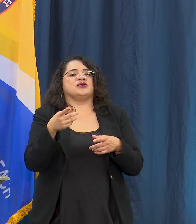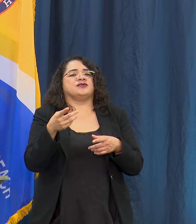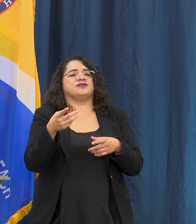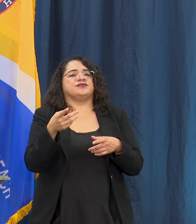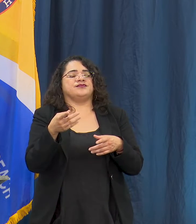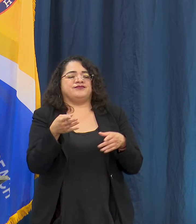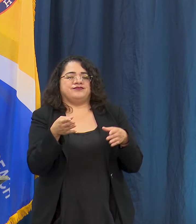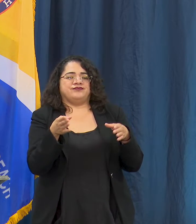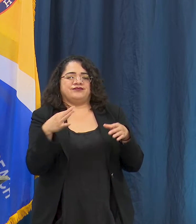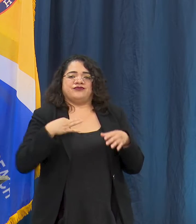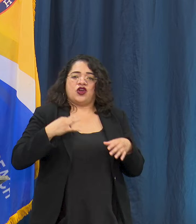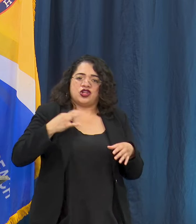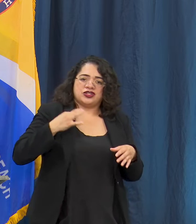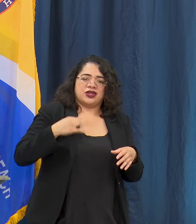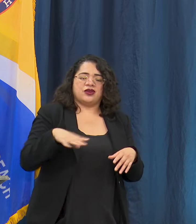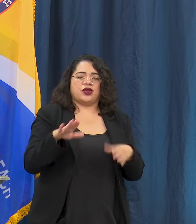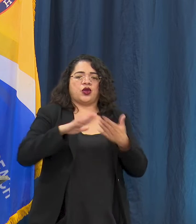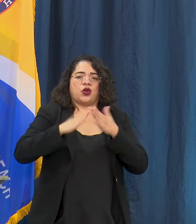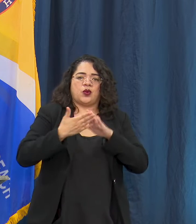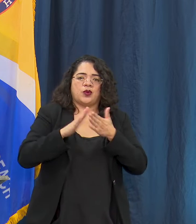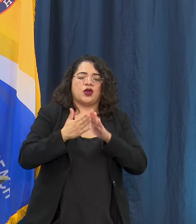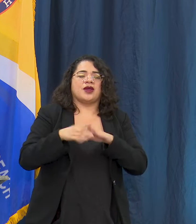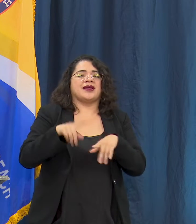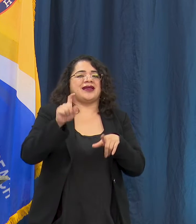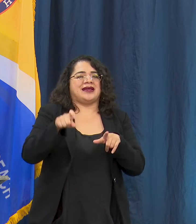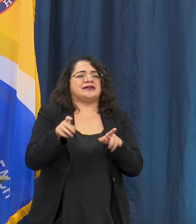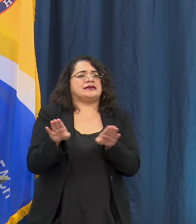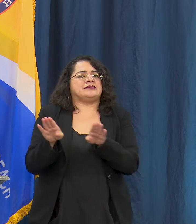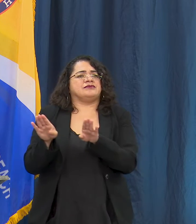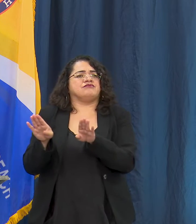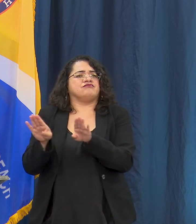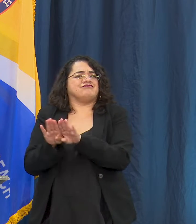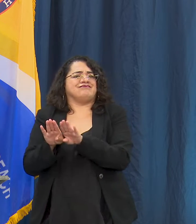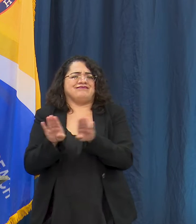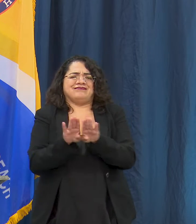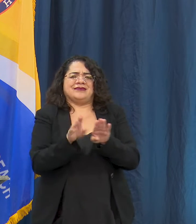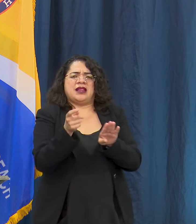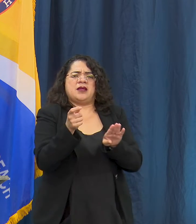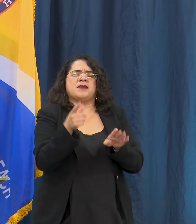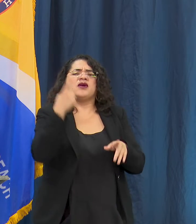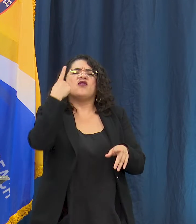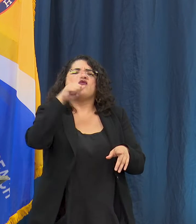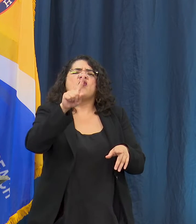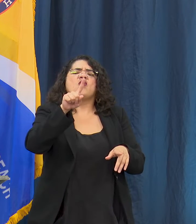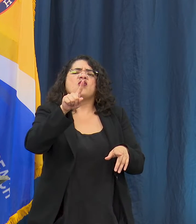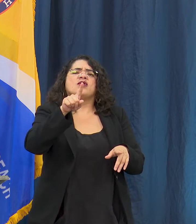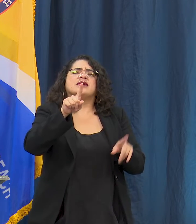a nuestros voluntarios en la comunidad tuvimos que ser los sitios y la clínica